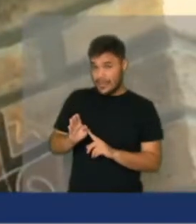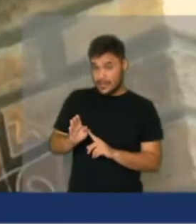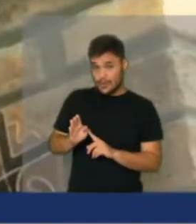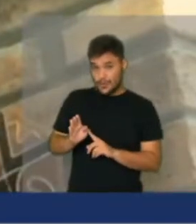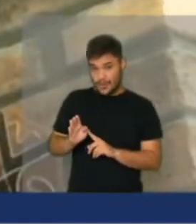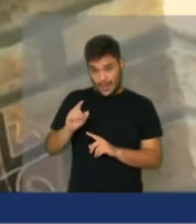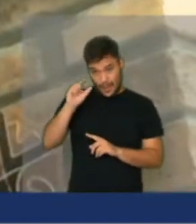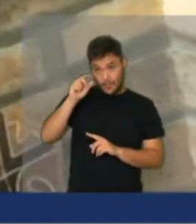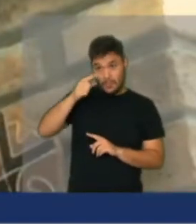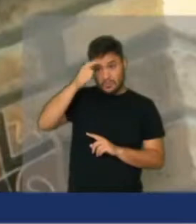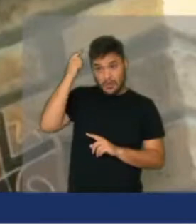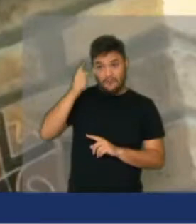PODE TER DINHEIRO PARA UM BOLSA FAMÍLIA FORTE, ROBUSTO,